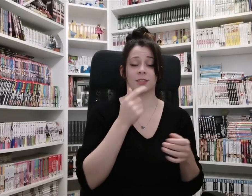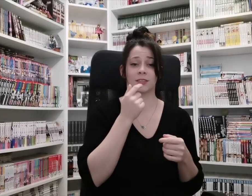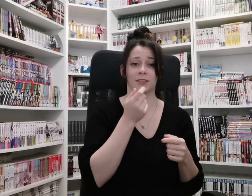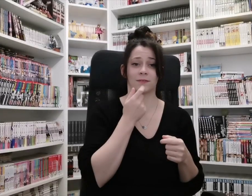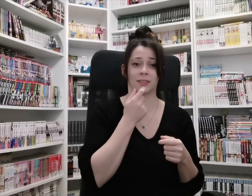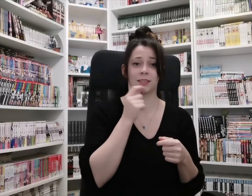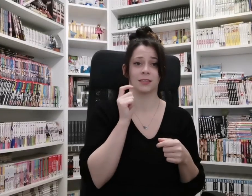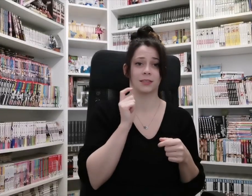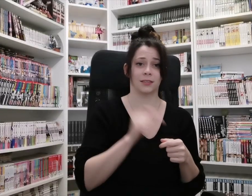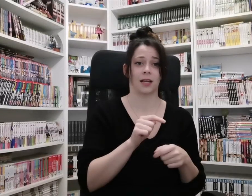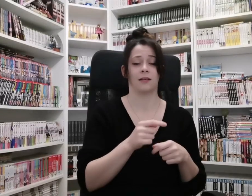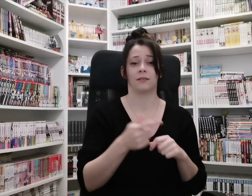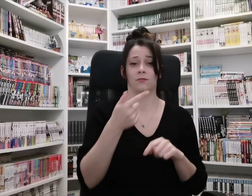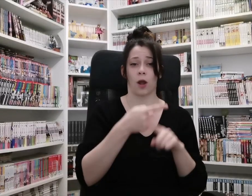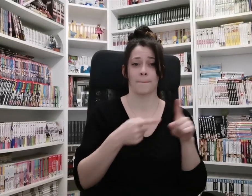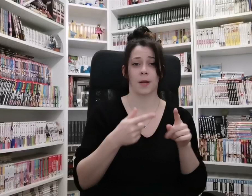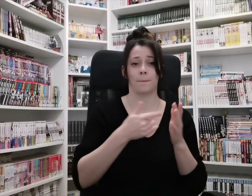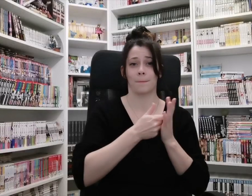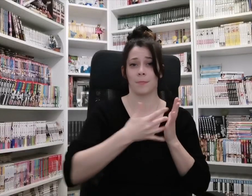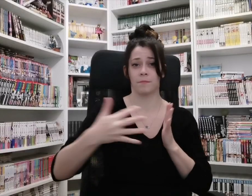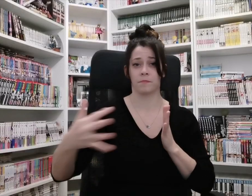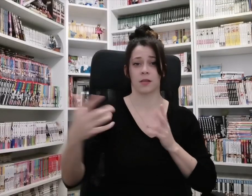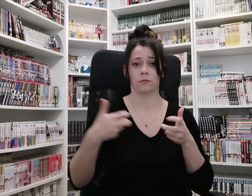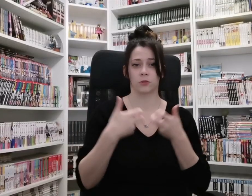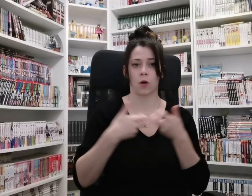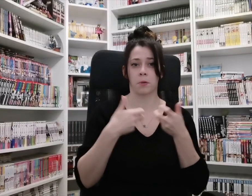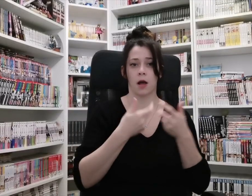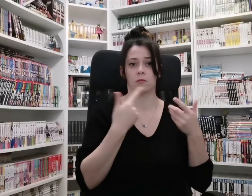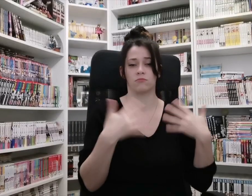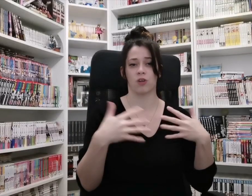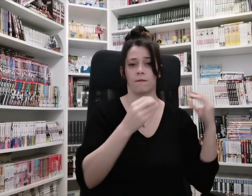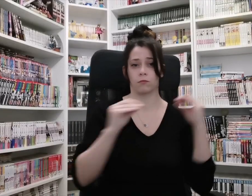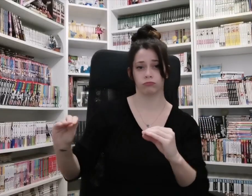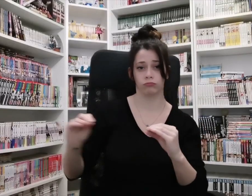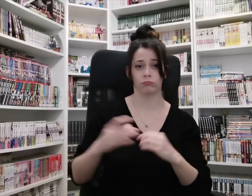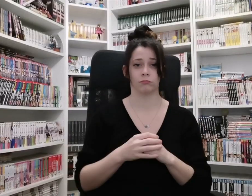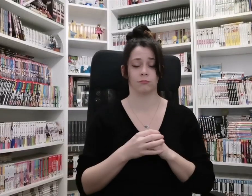ce sont plus d’un demi-million d’exemplaires… qui ont été vendus !